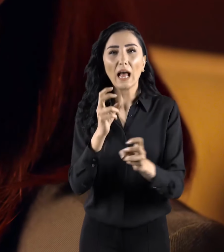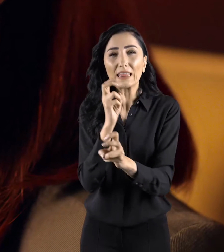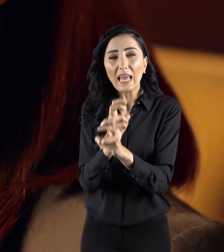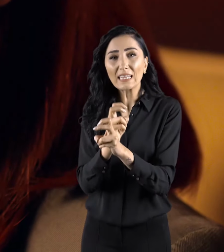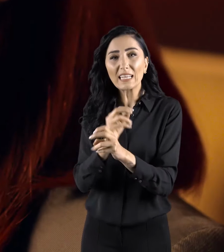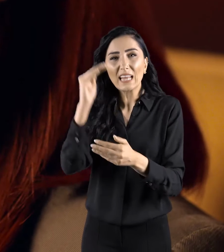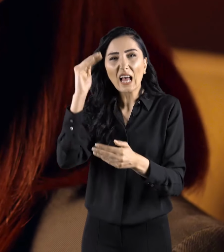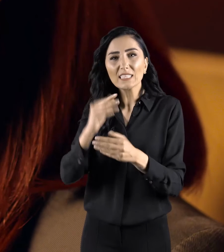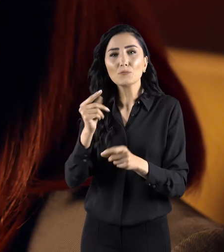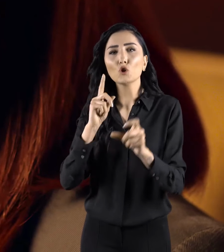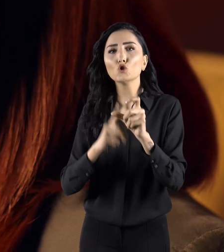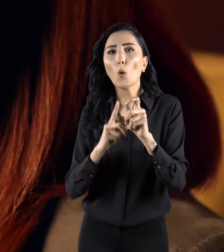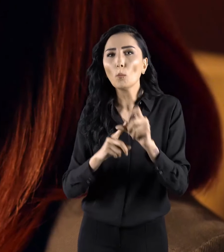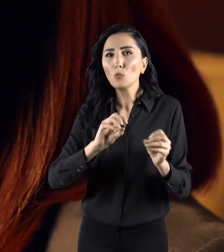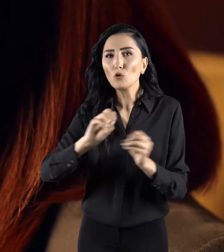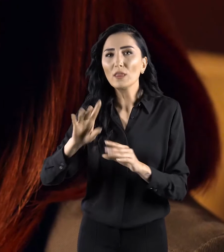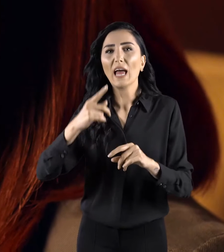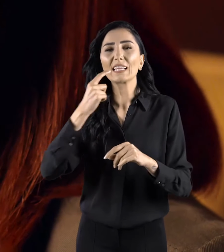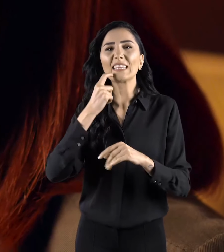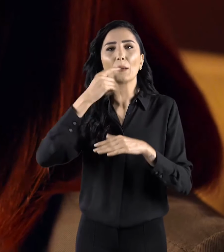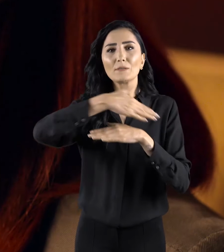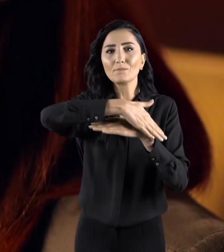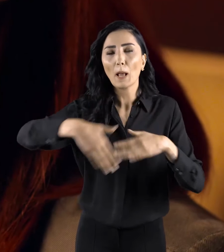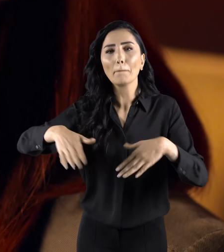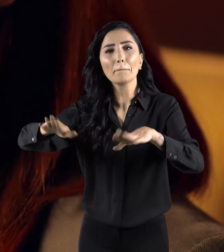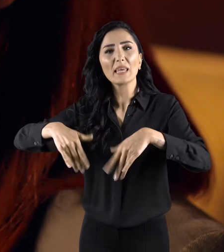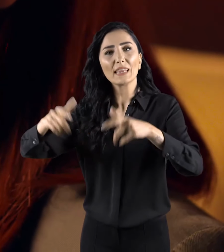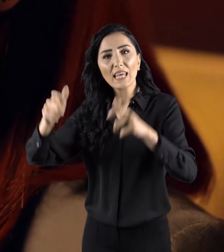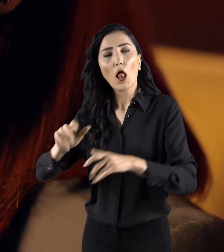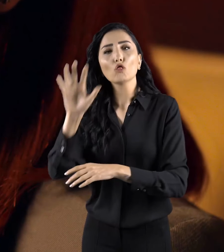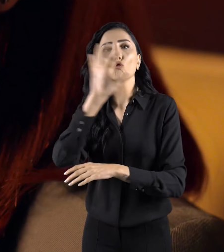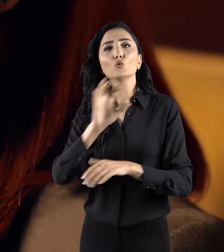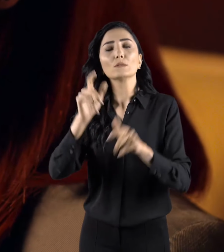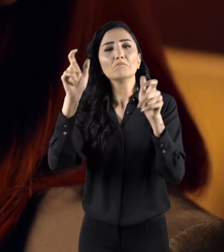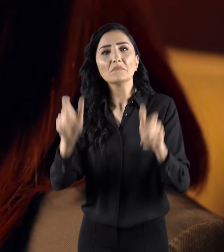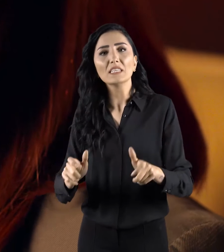çöplükler demir yolu kenarları piknik alanları turizm tesisleri meskûn mahalleler